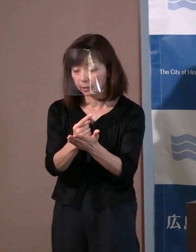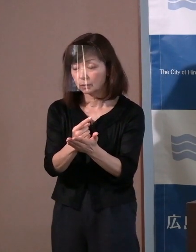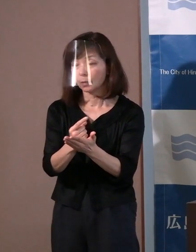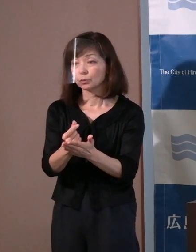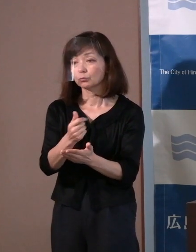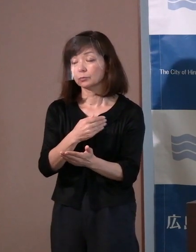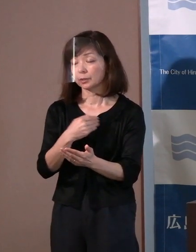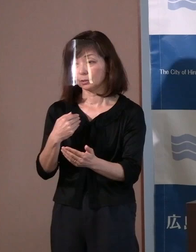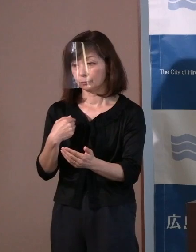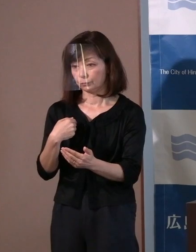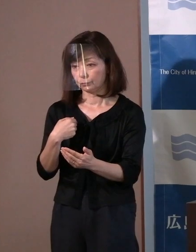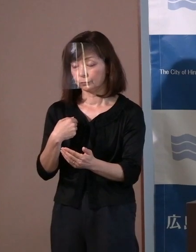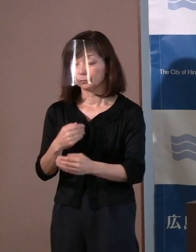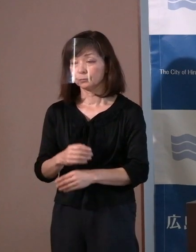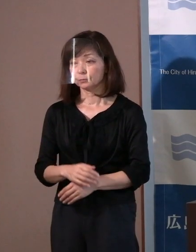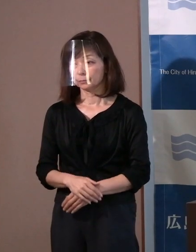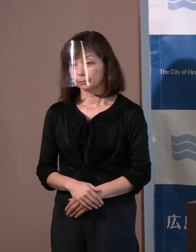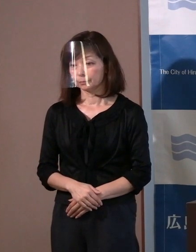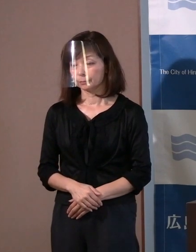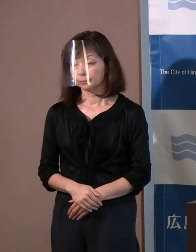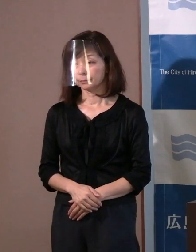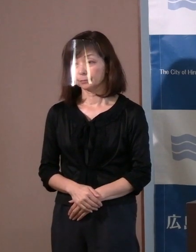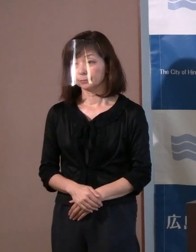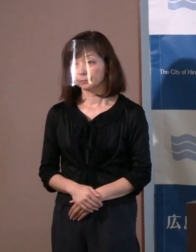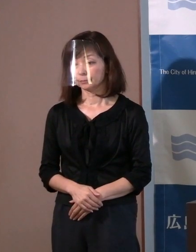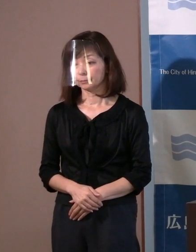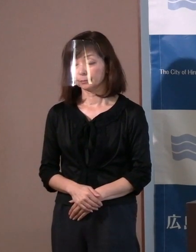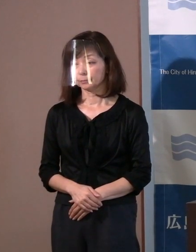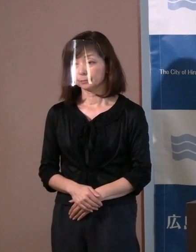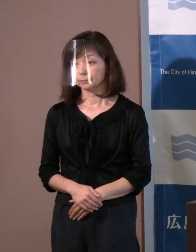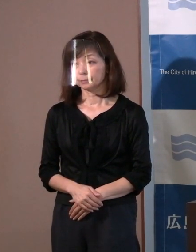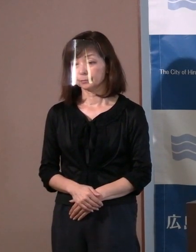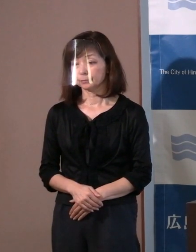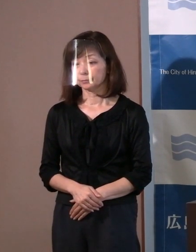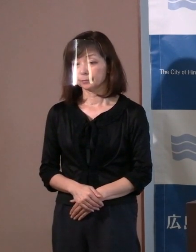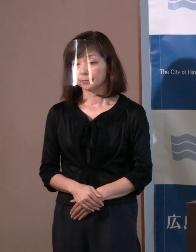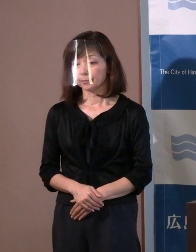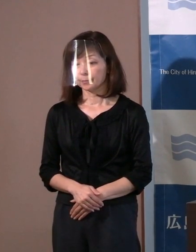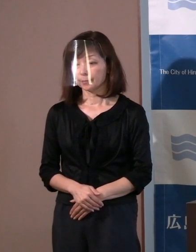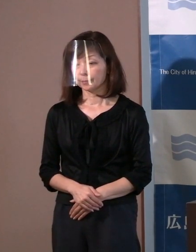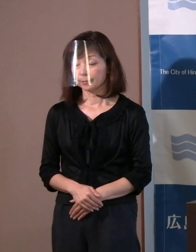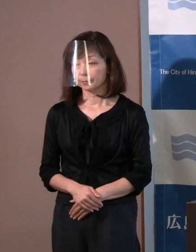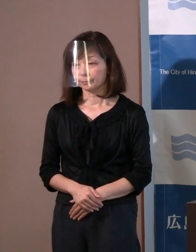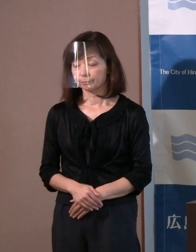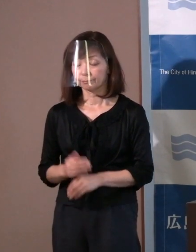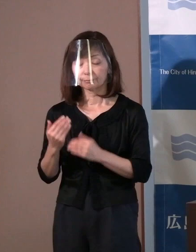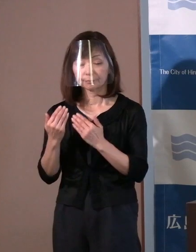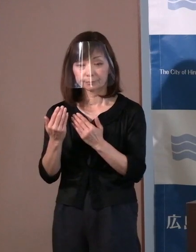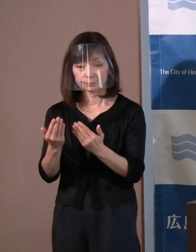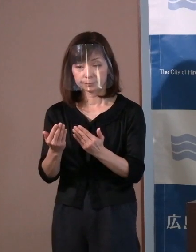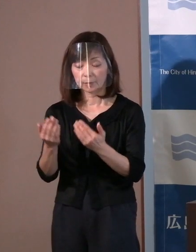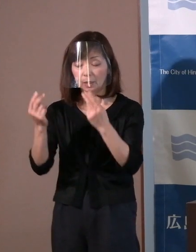そんな状況だと思います｡ (記者)では､広島としては 締約国になることについては